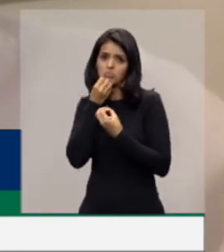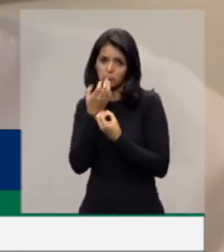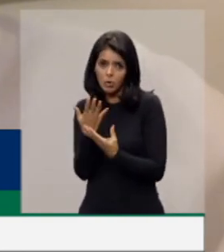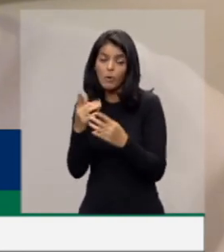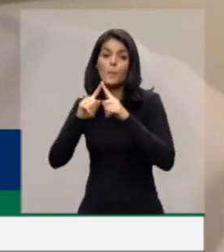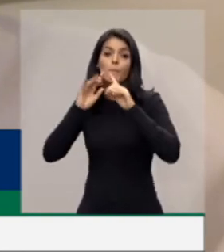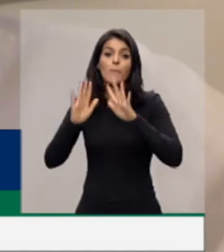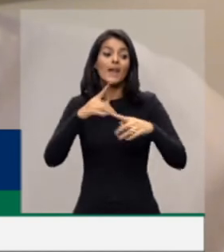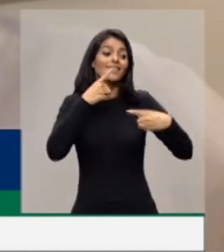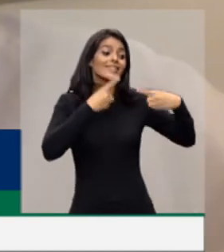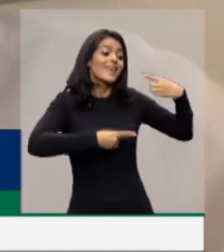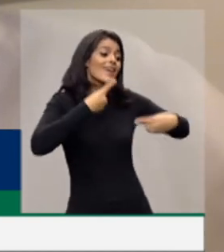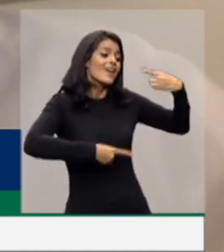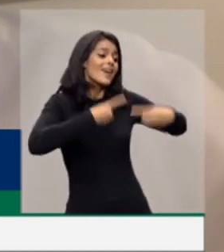ACREDITAMOS NO TRABALHO DO